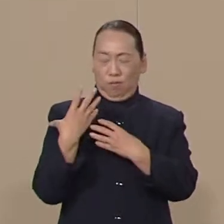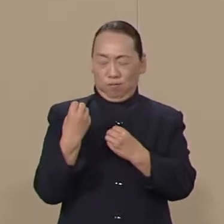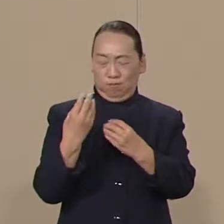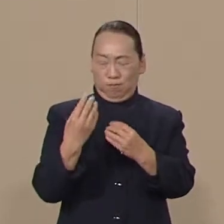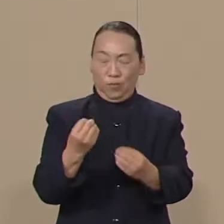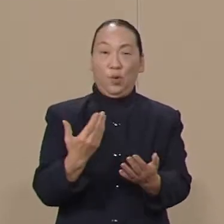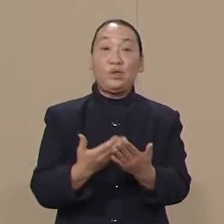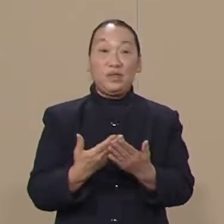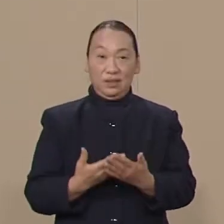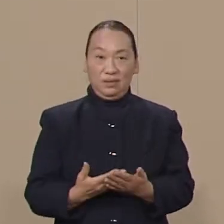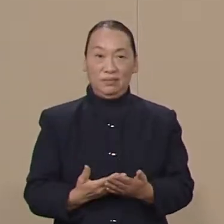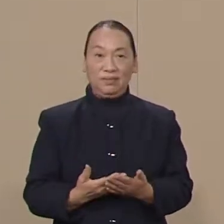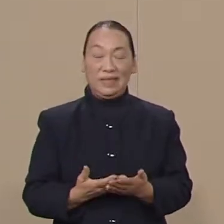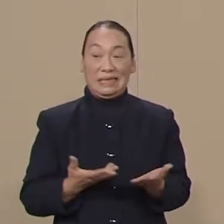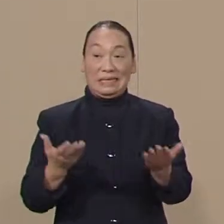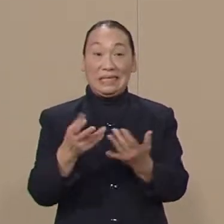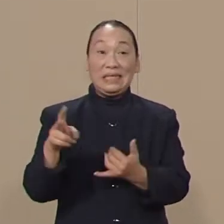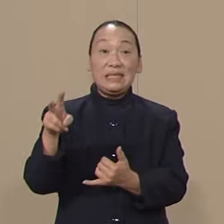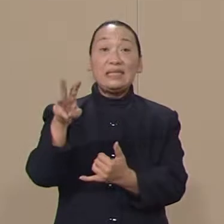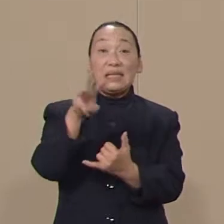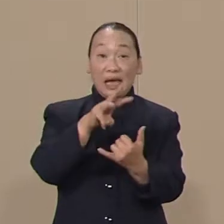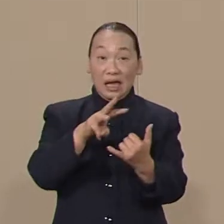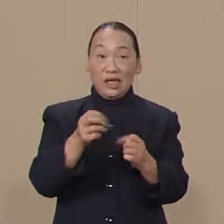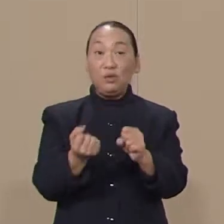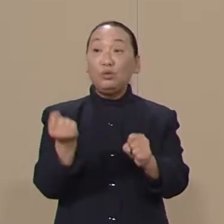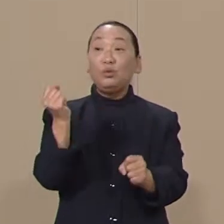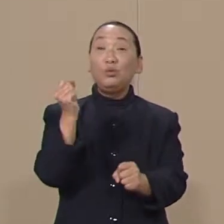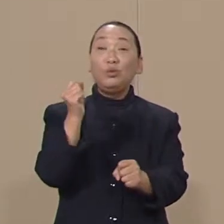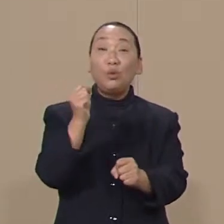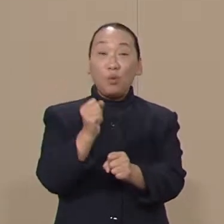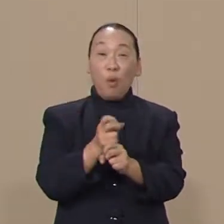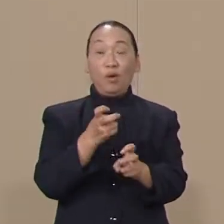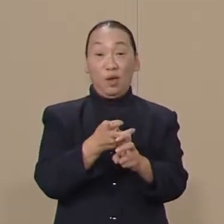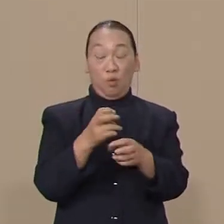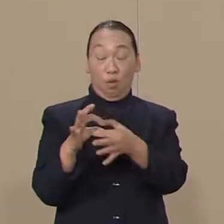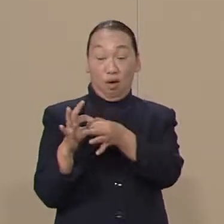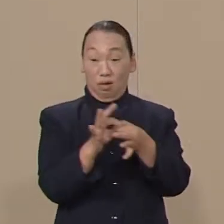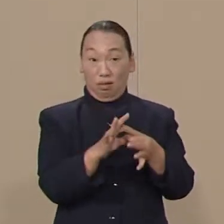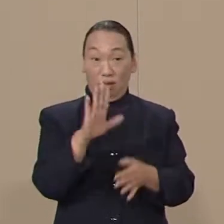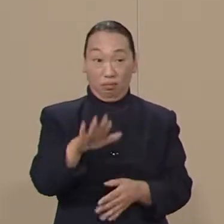震災復興にも憲法は深く かかわってきますよね 福：そうなんです